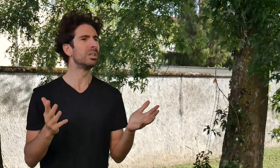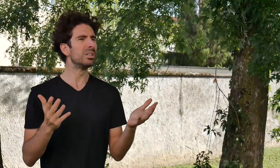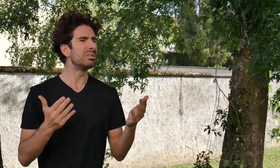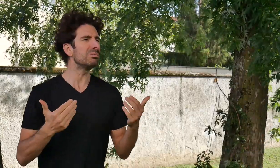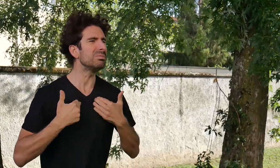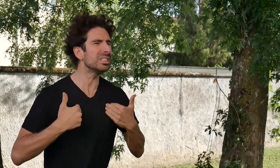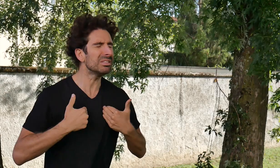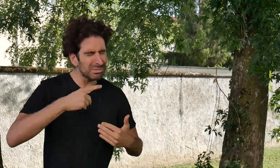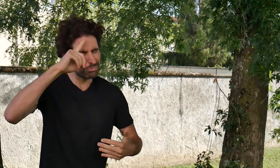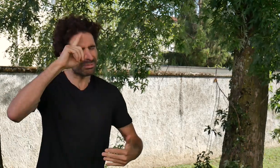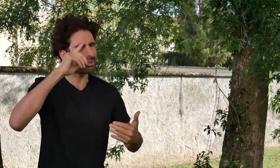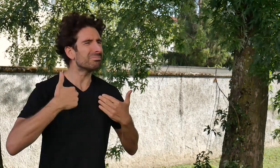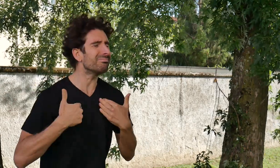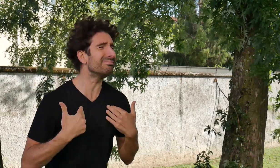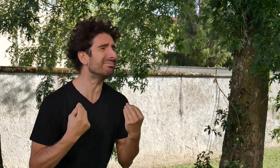Mais pourquoi moi ?